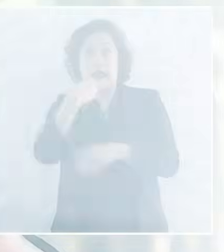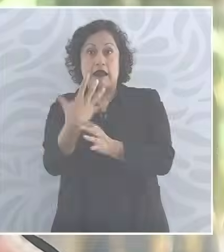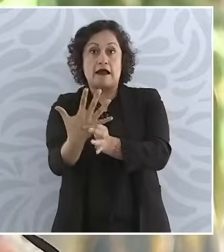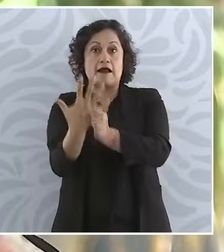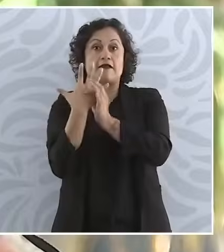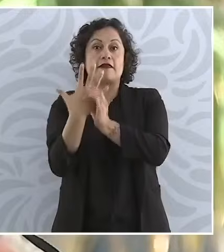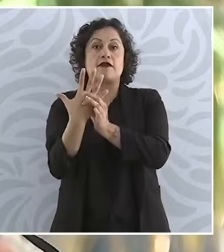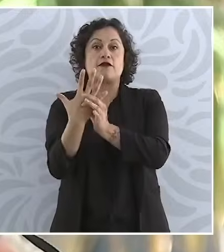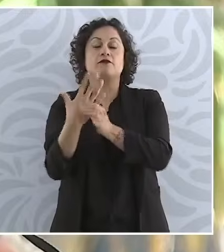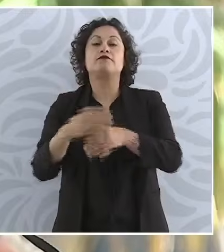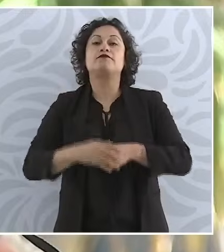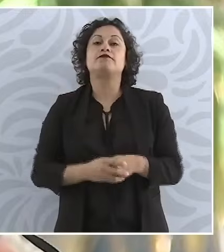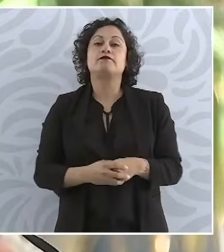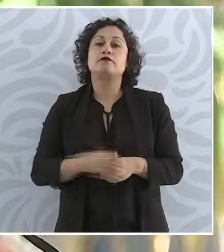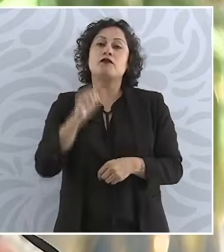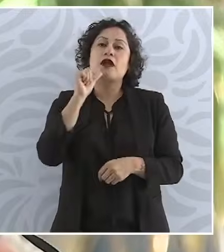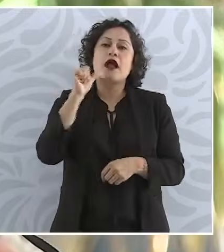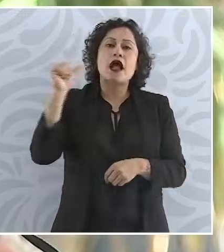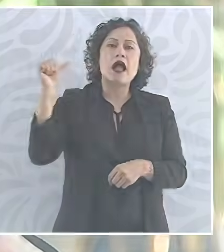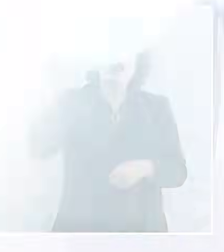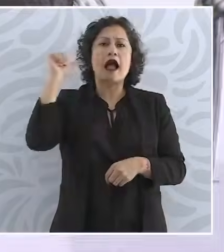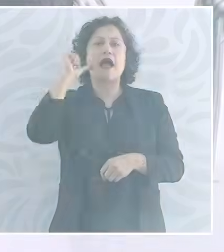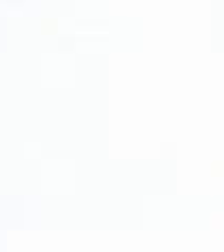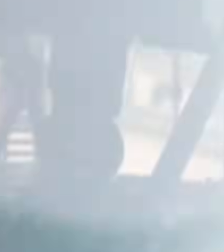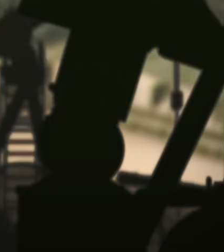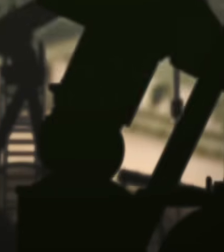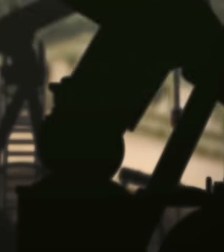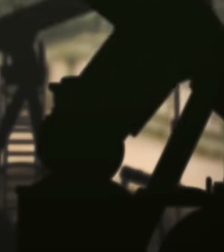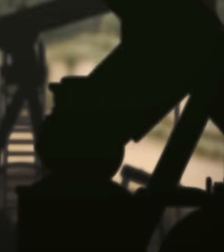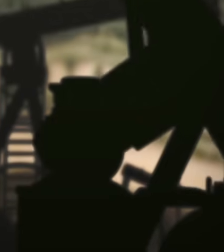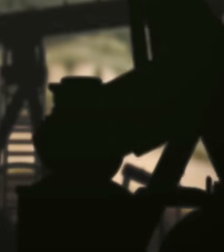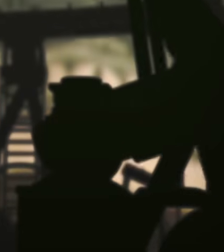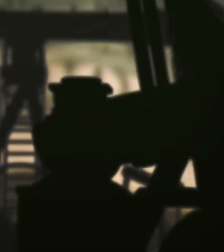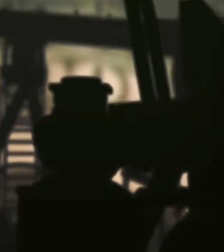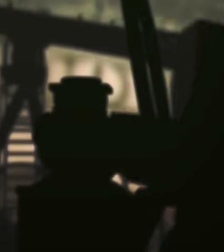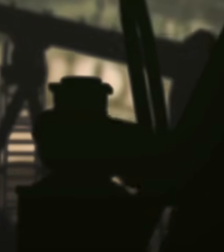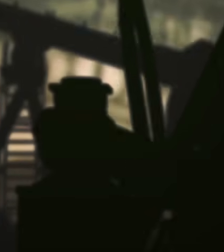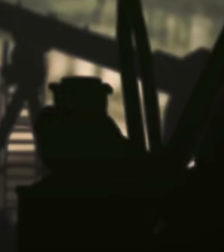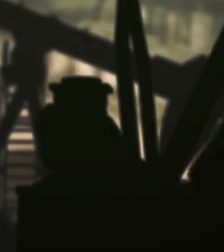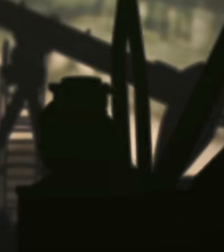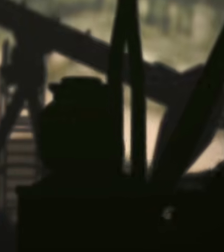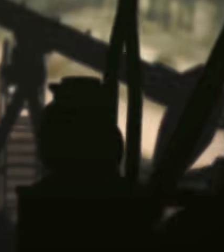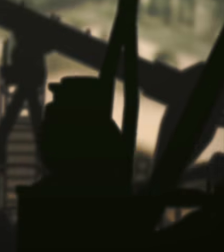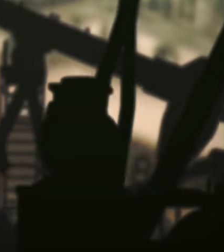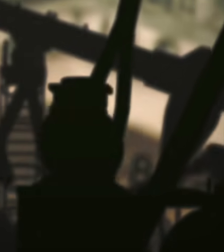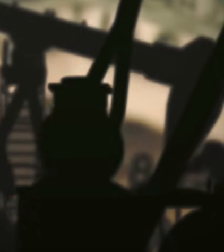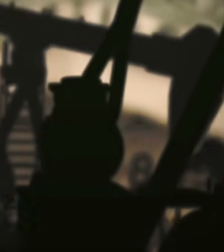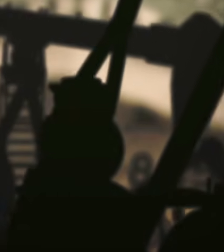pronunciarse sobre el impacto de las tarifas del 25% al petróleo mexicano cuya aplicación